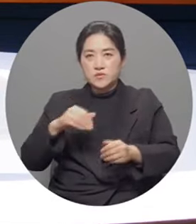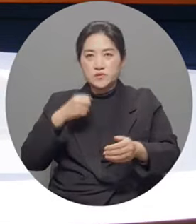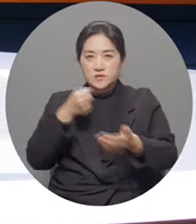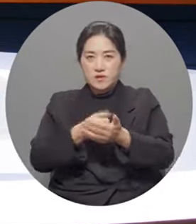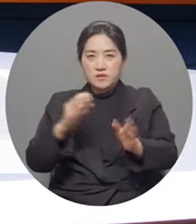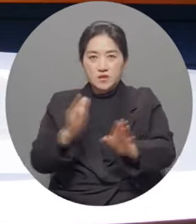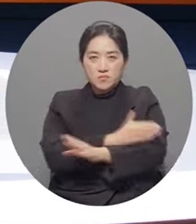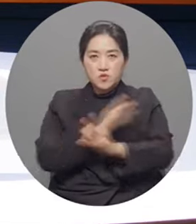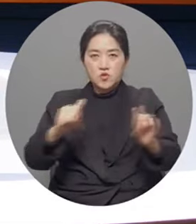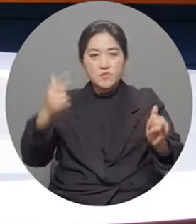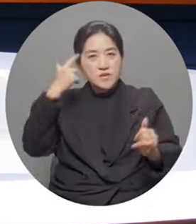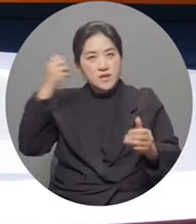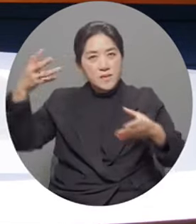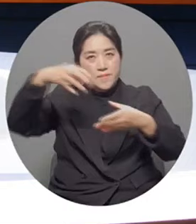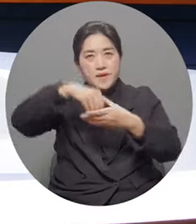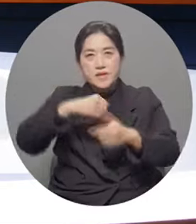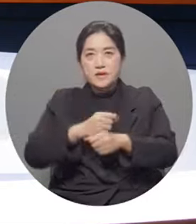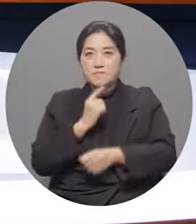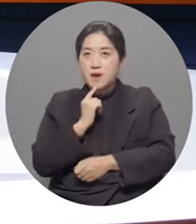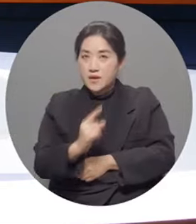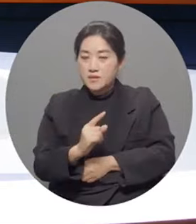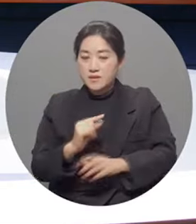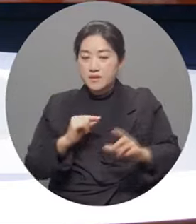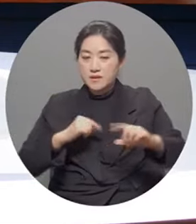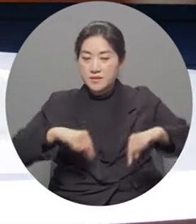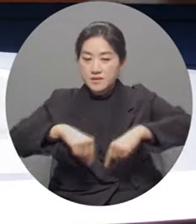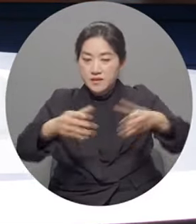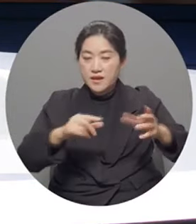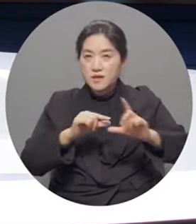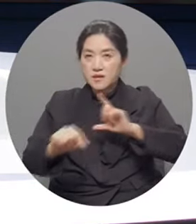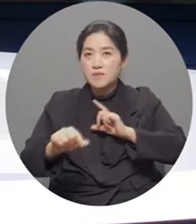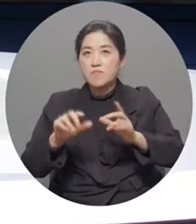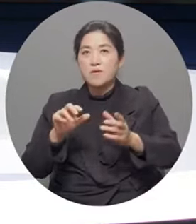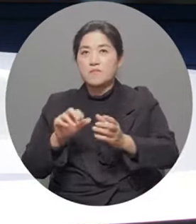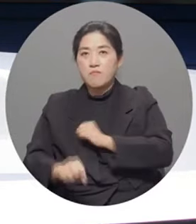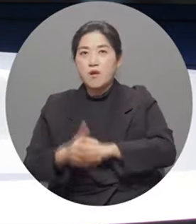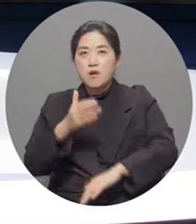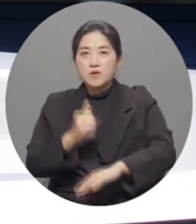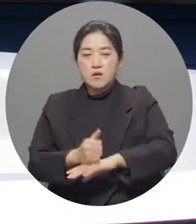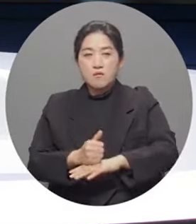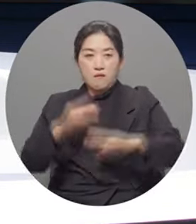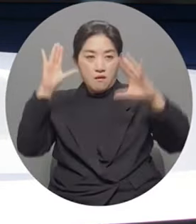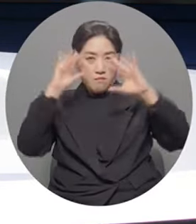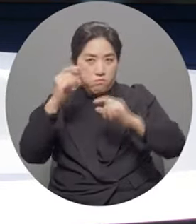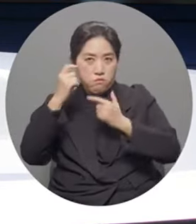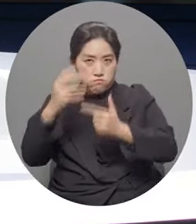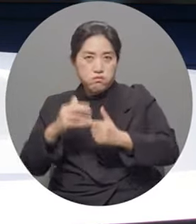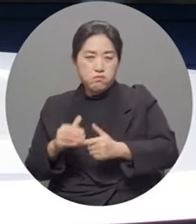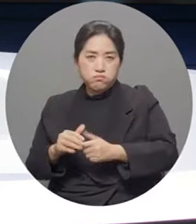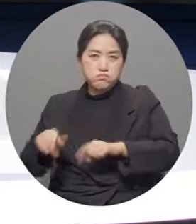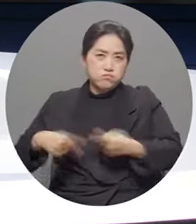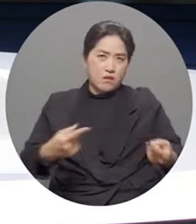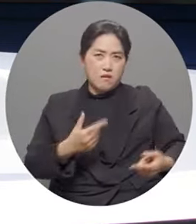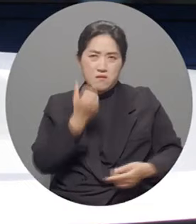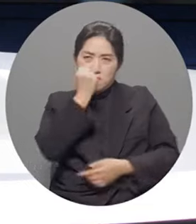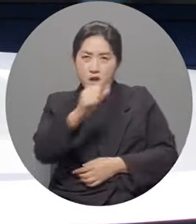공천 기준을 설정할 때부터 국민 여론을 반영하겠다는 건데 당내 일각에서는 곧바로